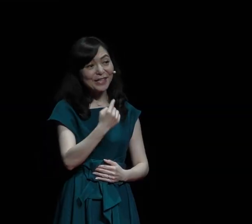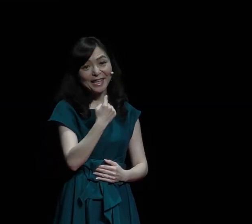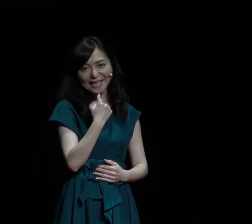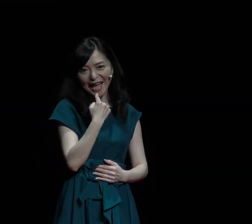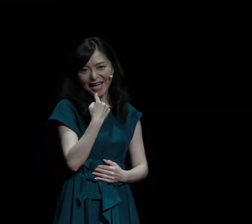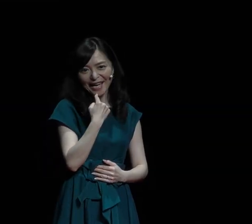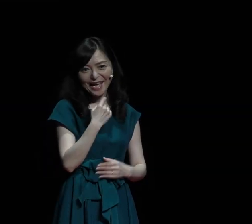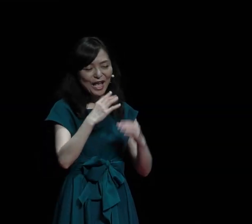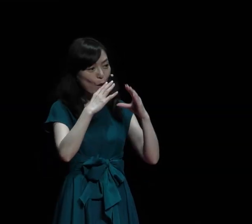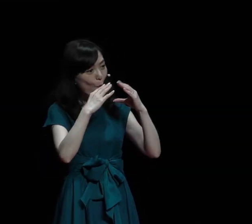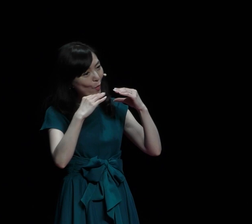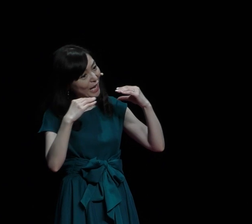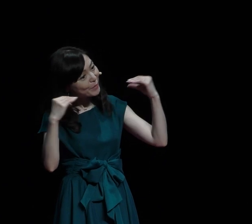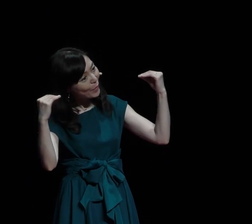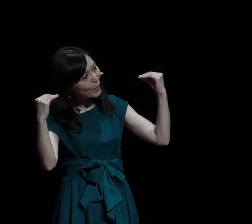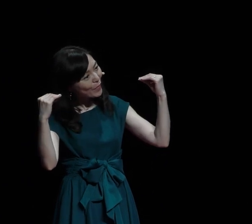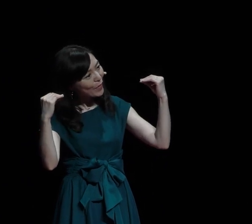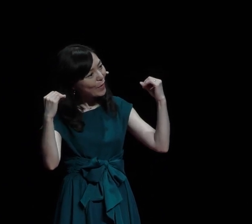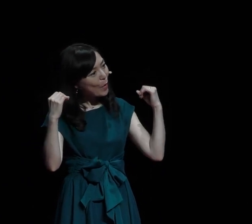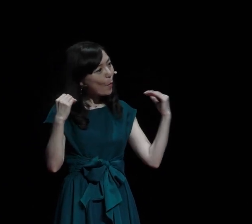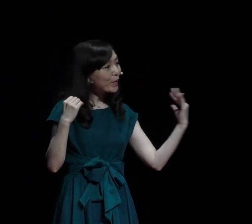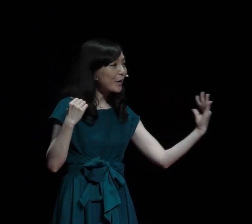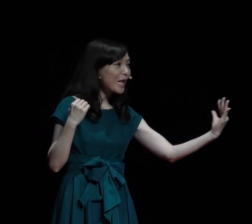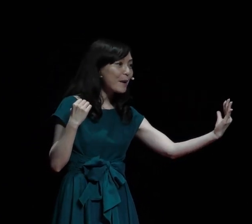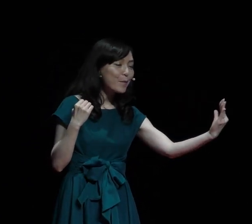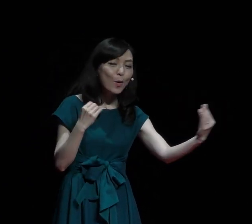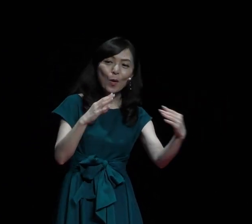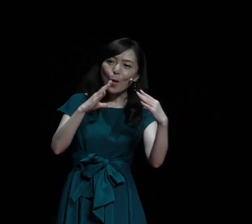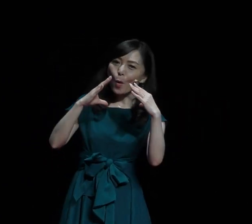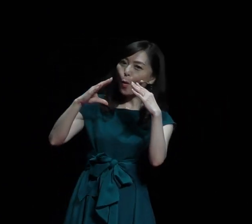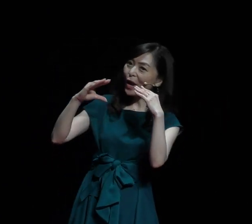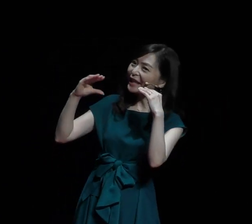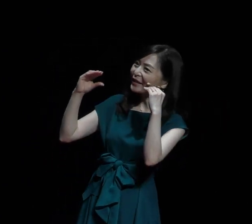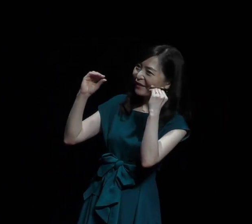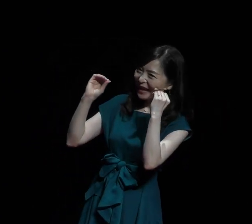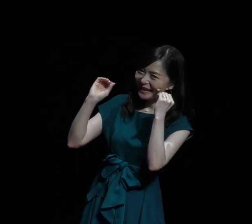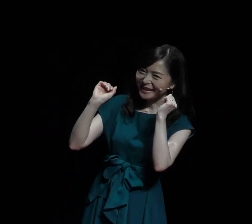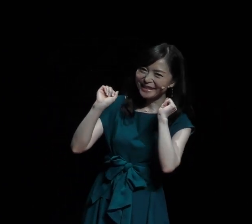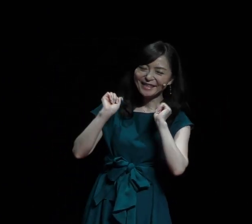Al sonreír, ellos también me sonríen.